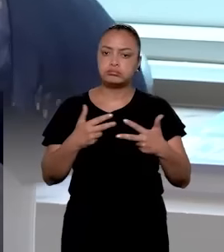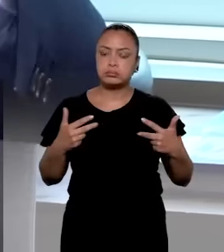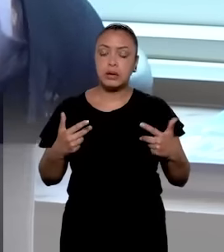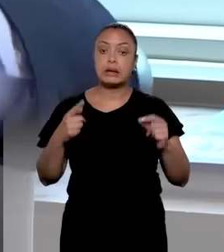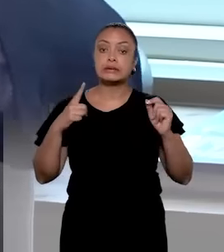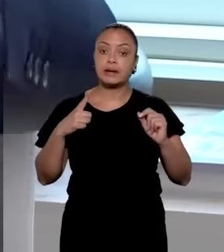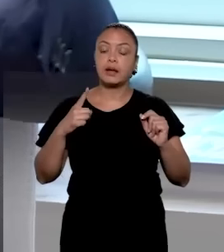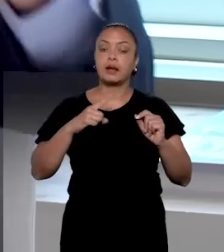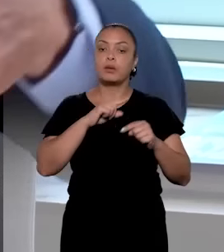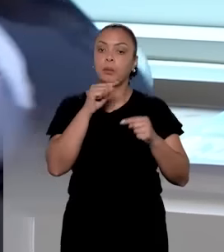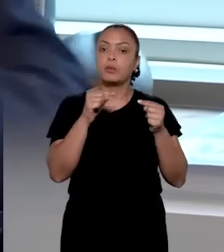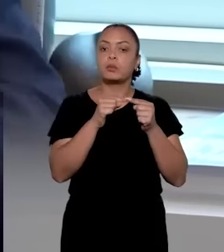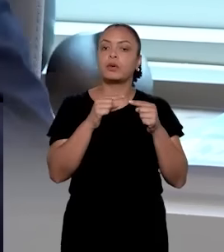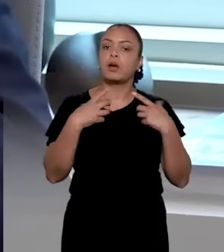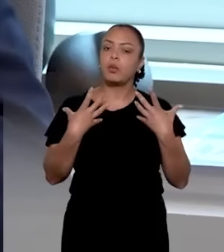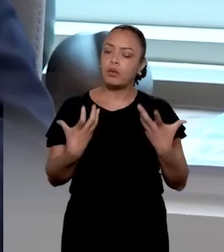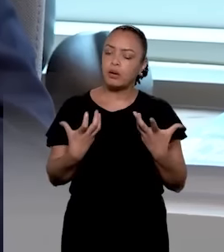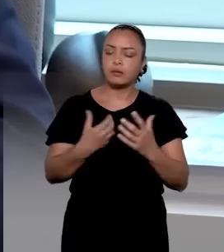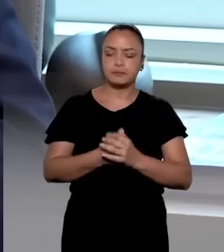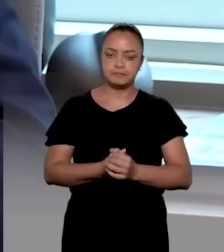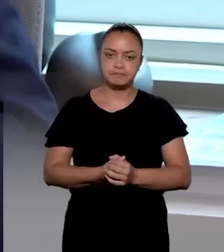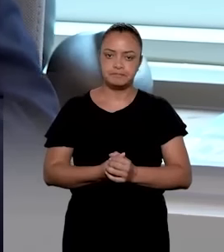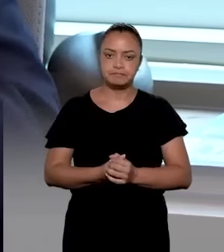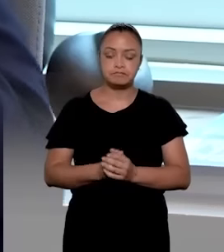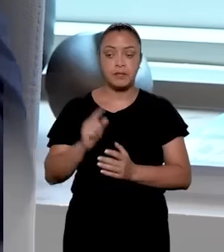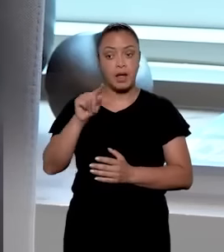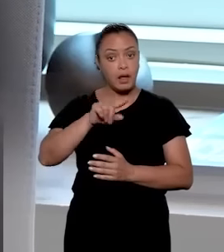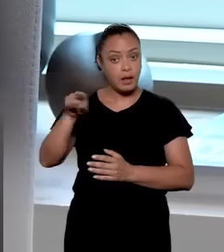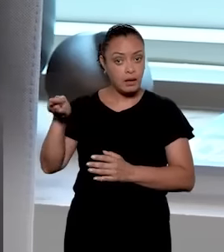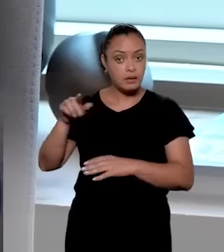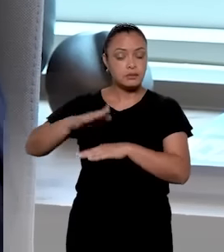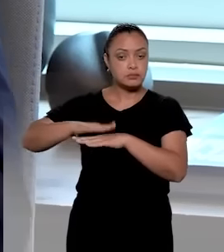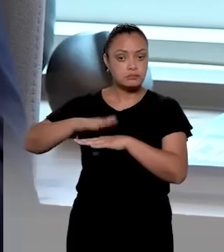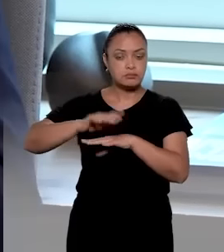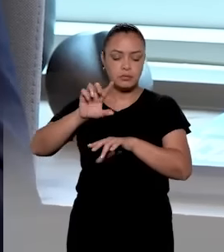circunstancial... tem proposta, porque eu quero deixar um legado de propostas.”